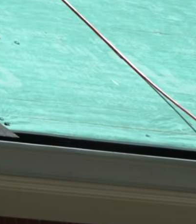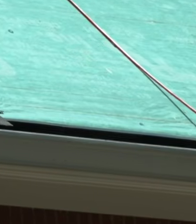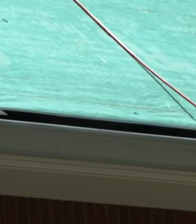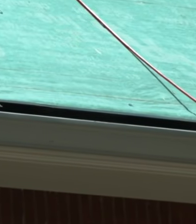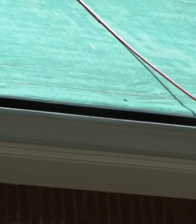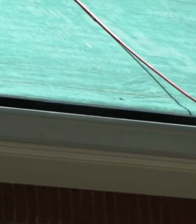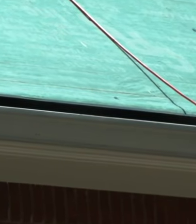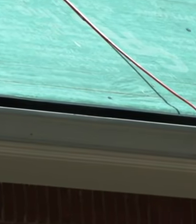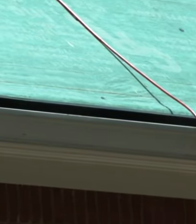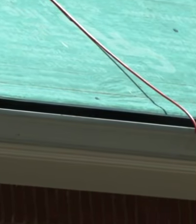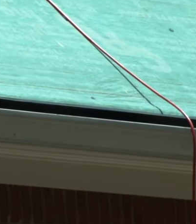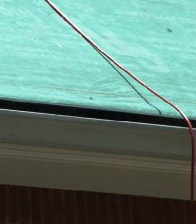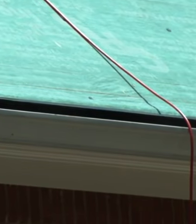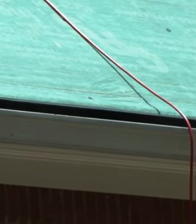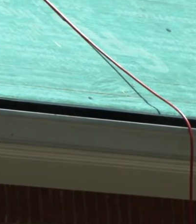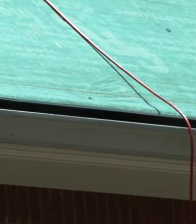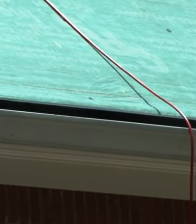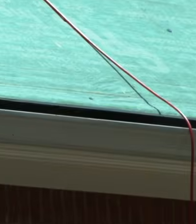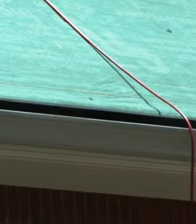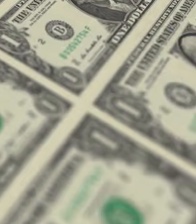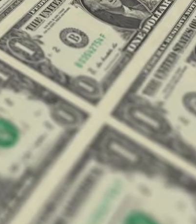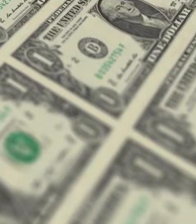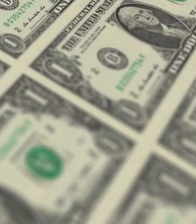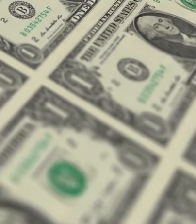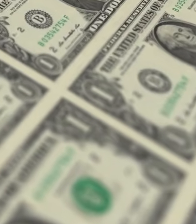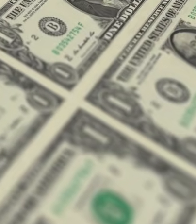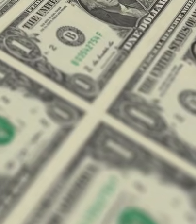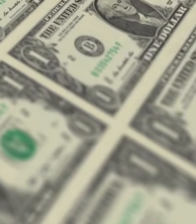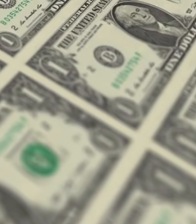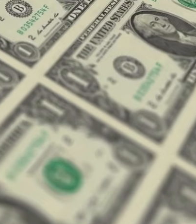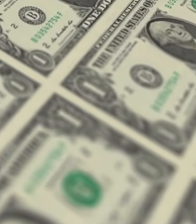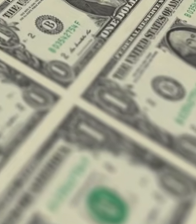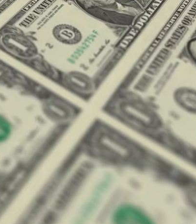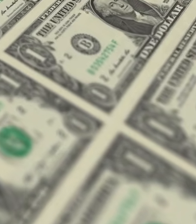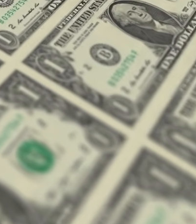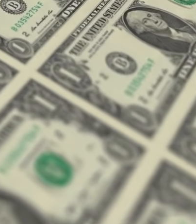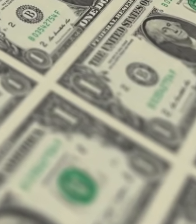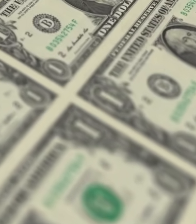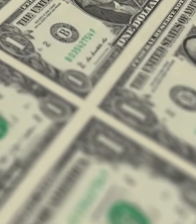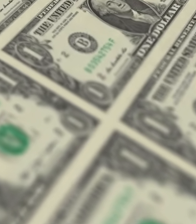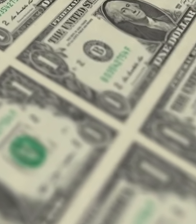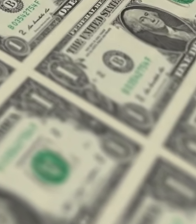El mexicano no solo trabaja, también invierte. Consumimos 1.5 billones de